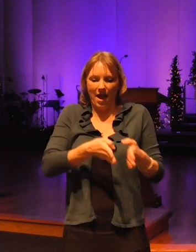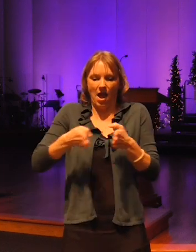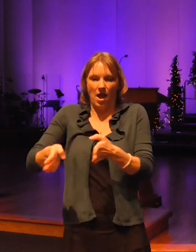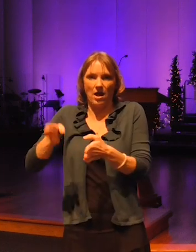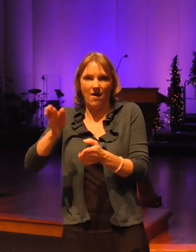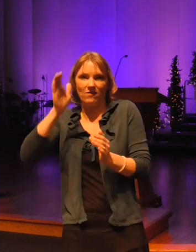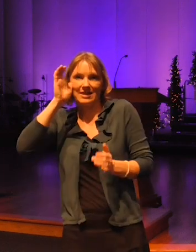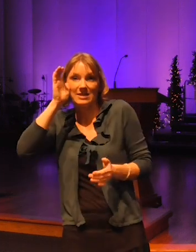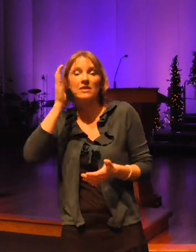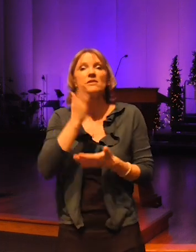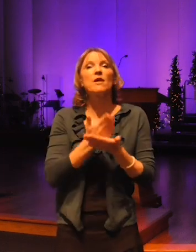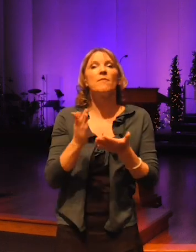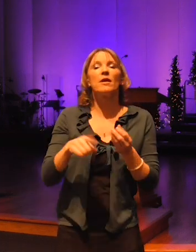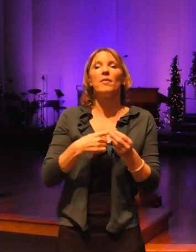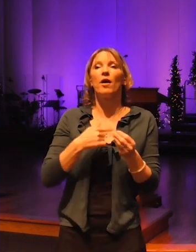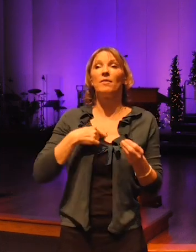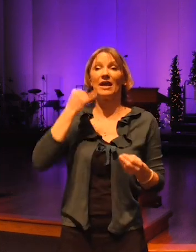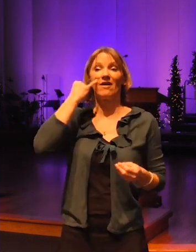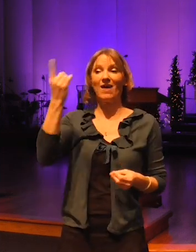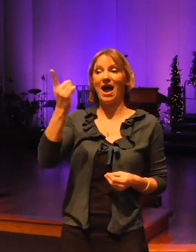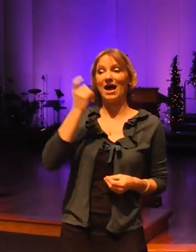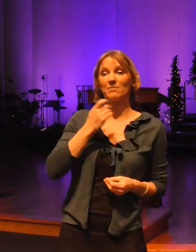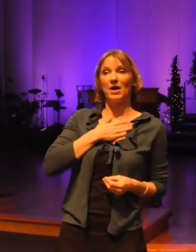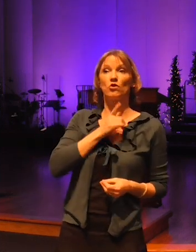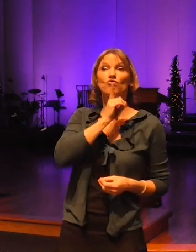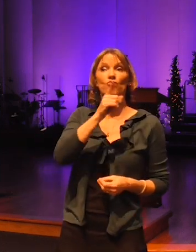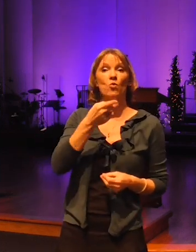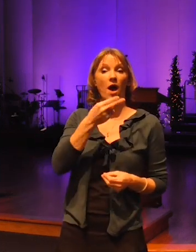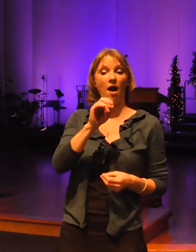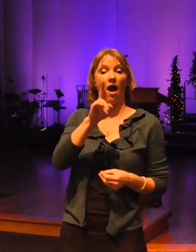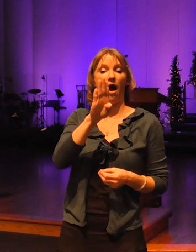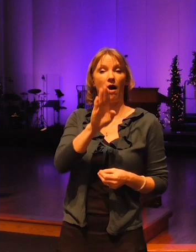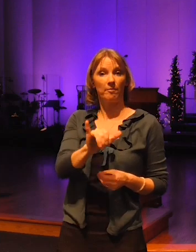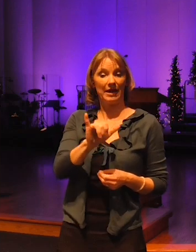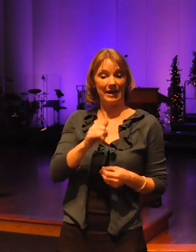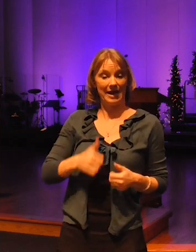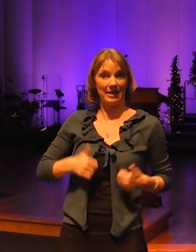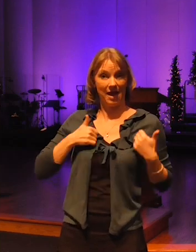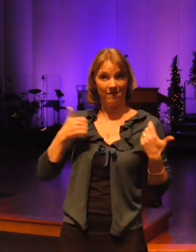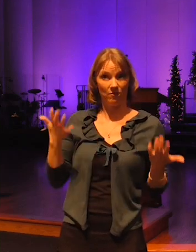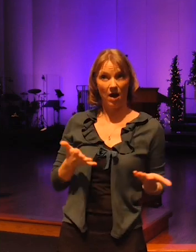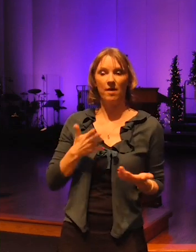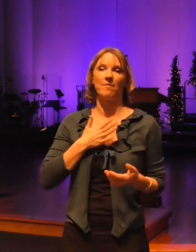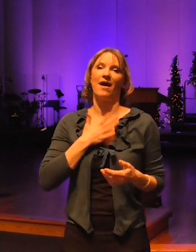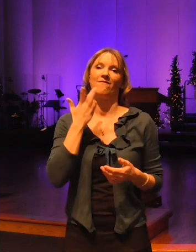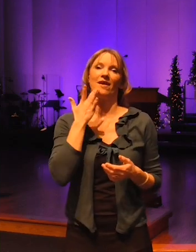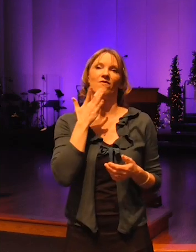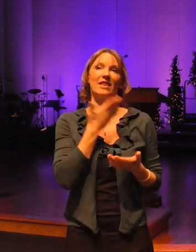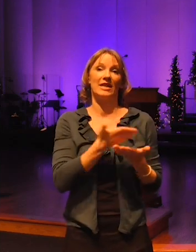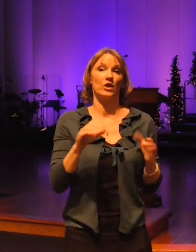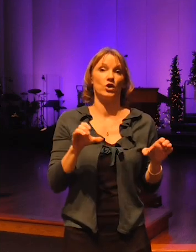me preguntaras cuál es mi verdadero pasatiempo en la vida, lo que más me gusta hacer cuando tengo tiempo libre es hacer mezclas